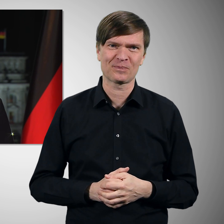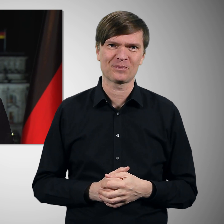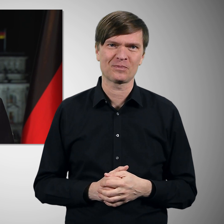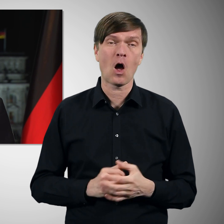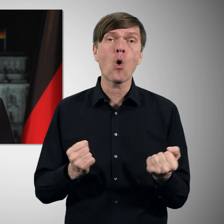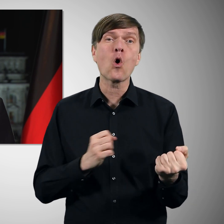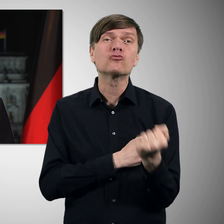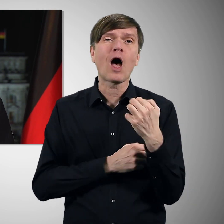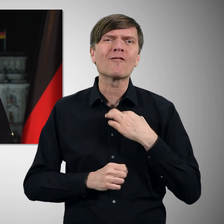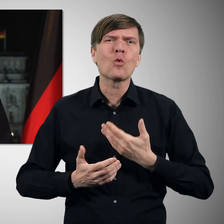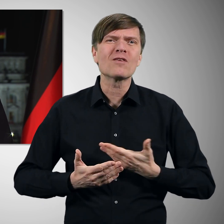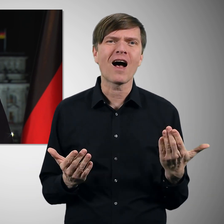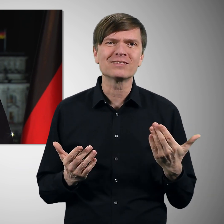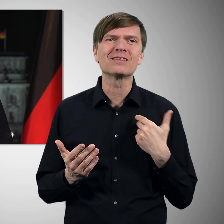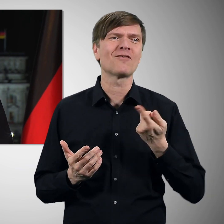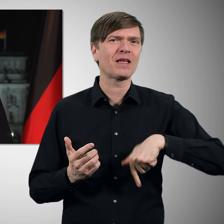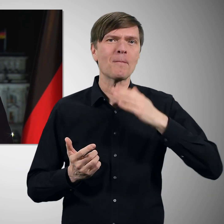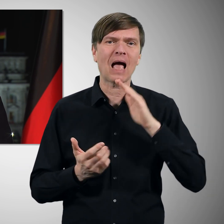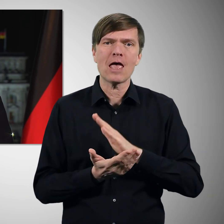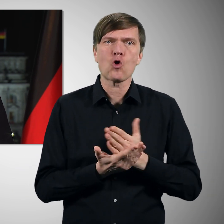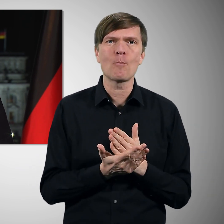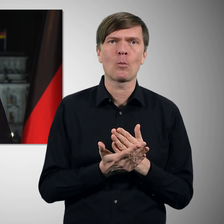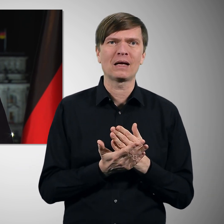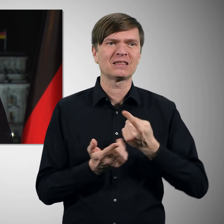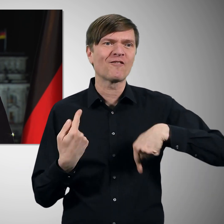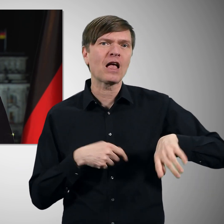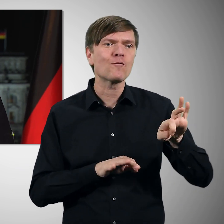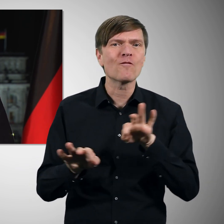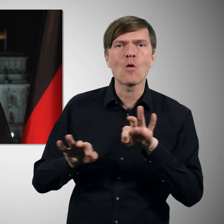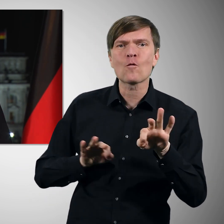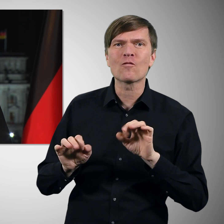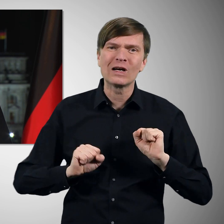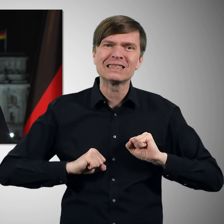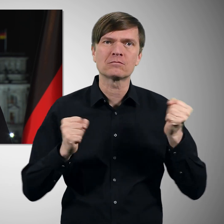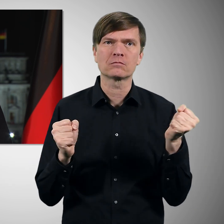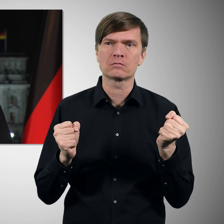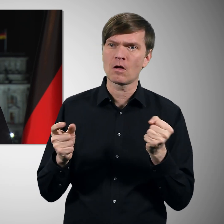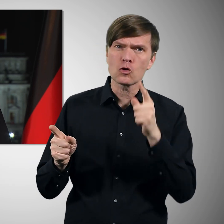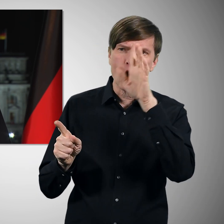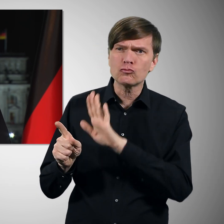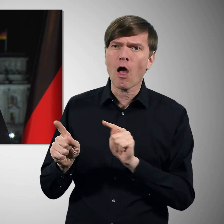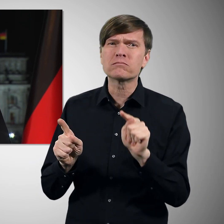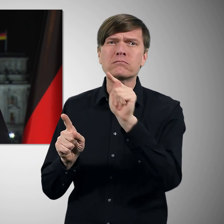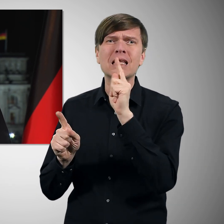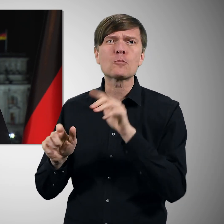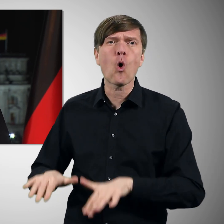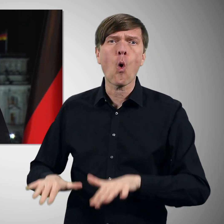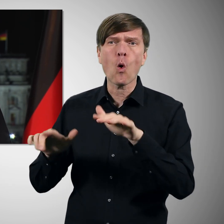Und unser Einsatz füreinander. So wie in den Teilen Deutschlands, die in diesen Tagen unter dem schrecklichen Hochwasser und seinen Folgen leiden.